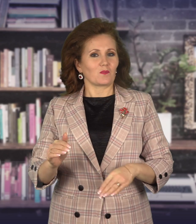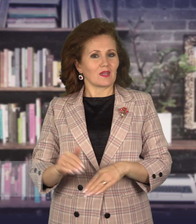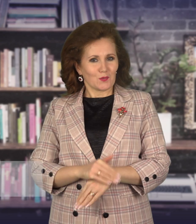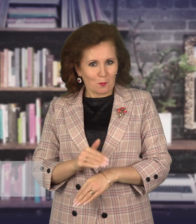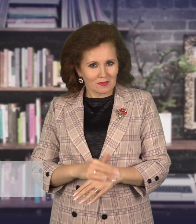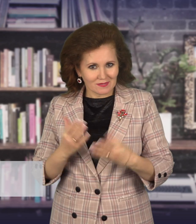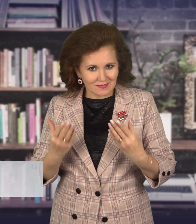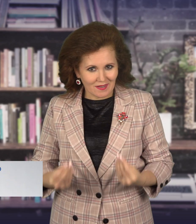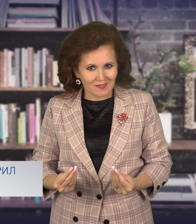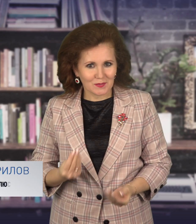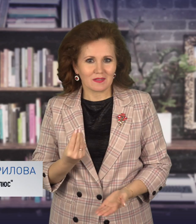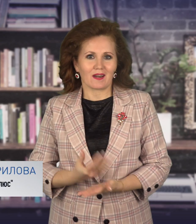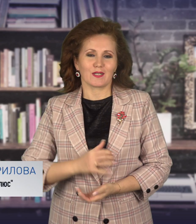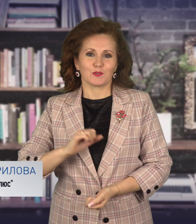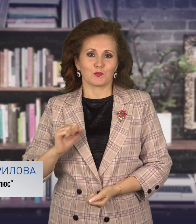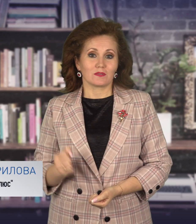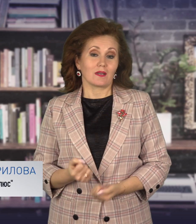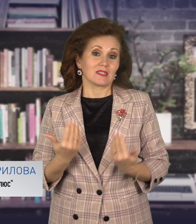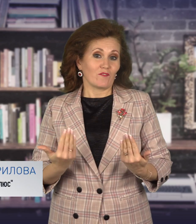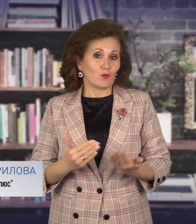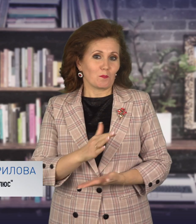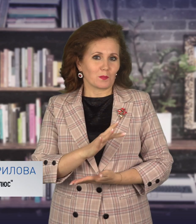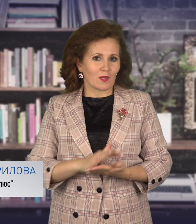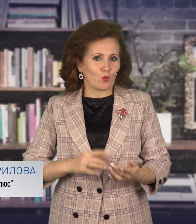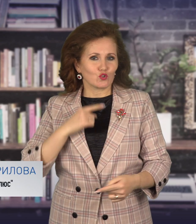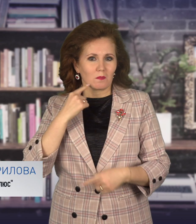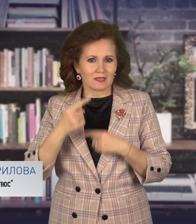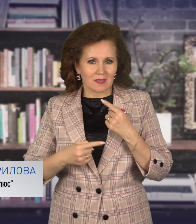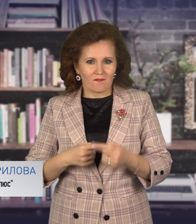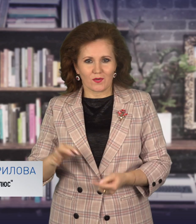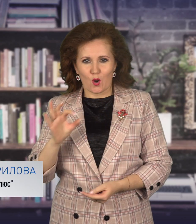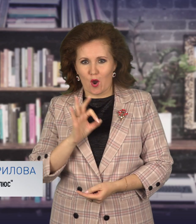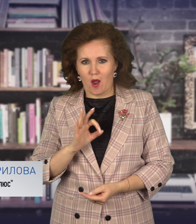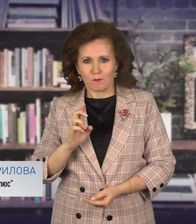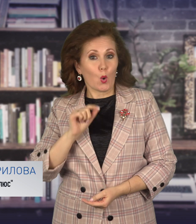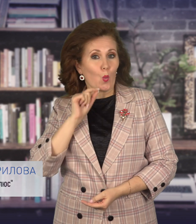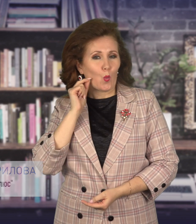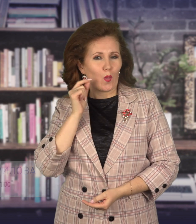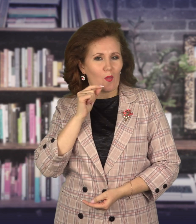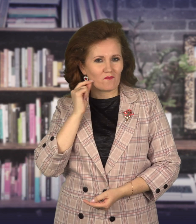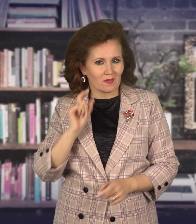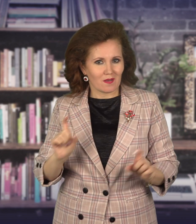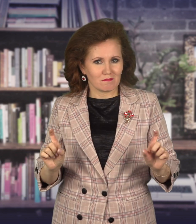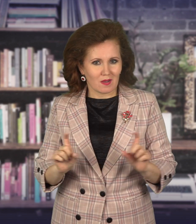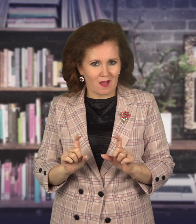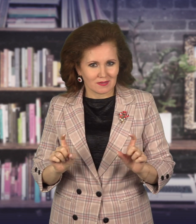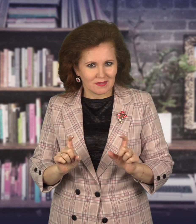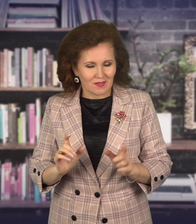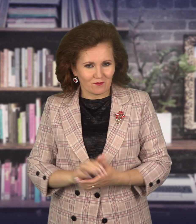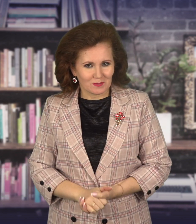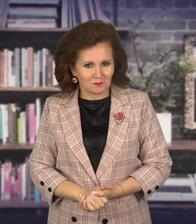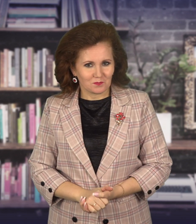Добрый день, дорогие друзья! Продолжим разговор об уловках магазинов.